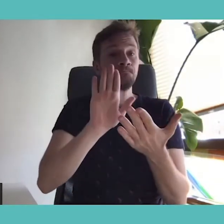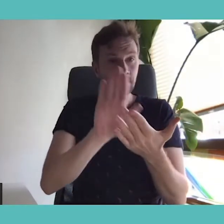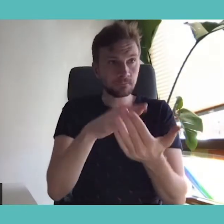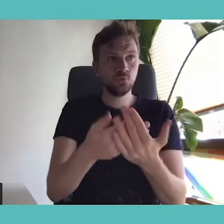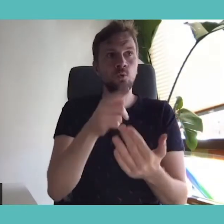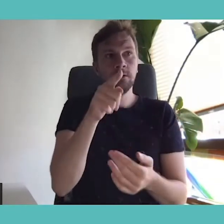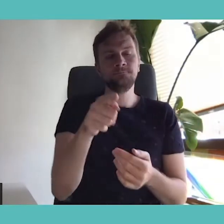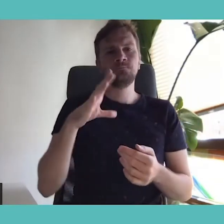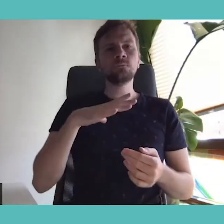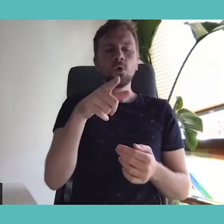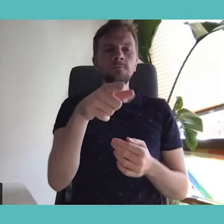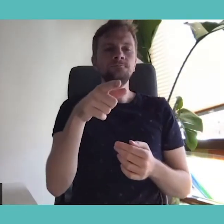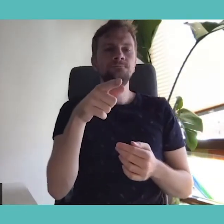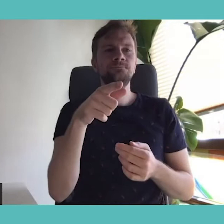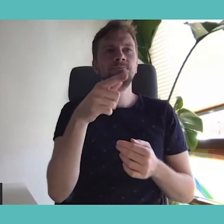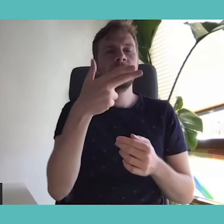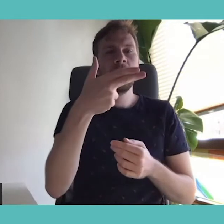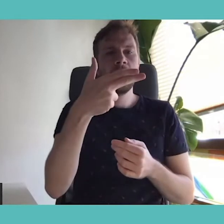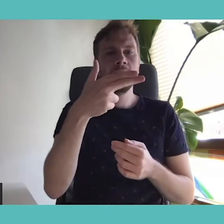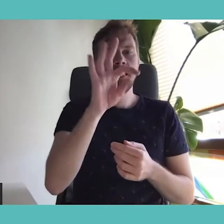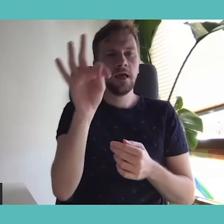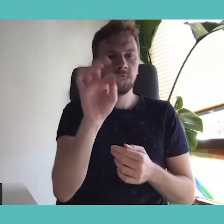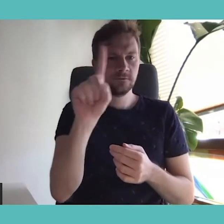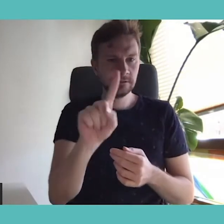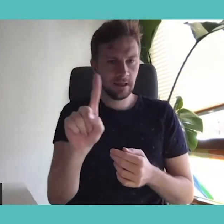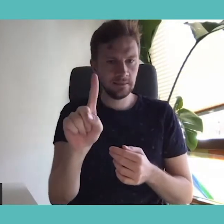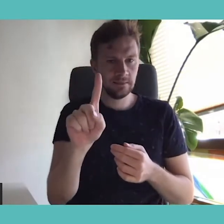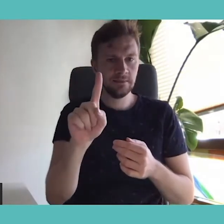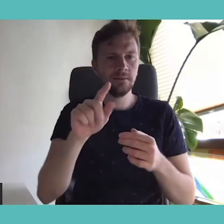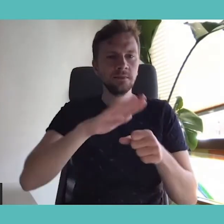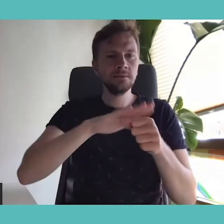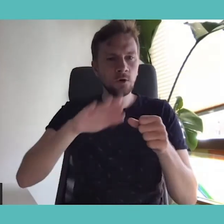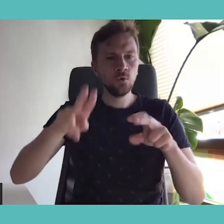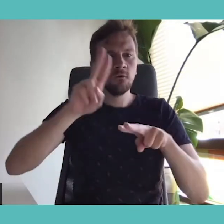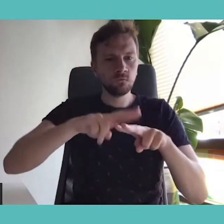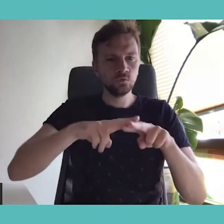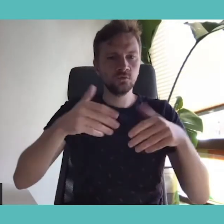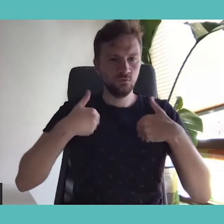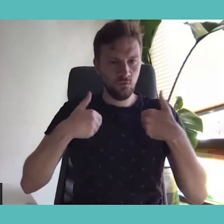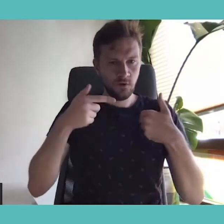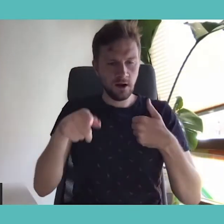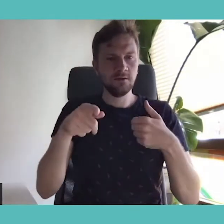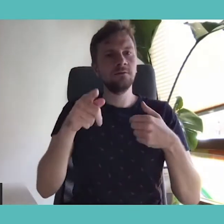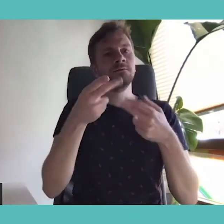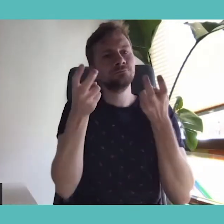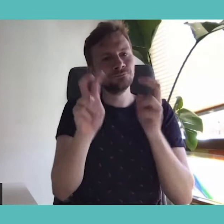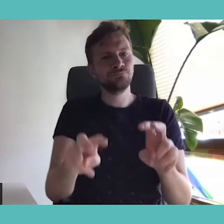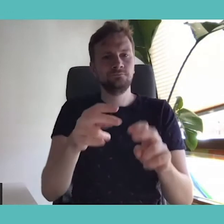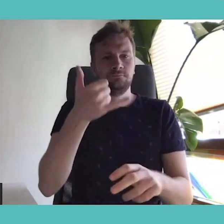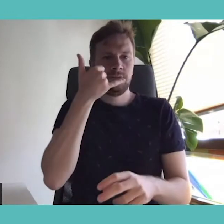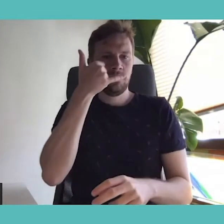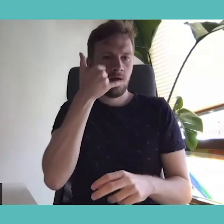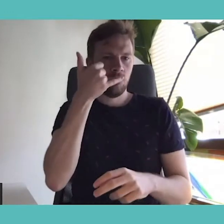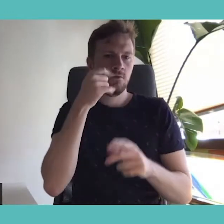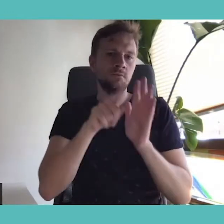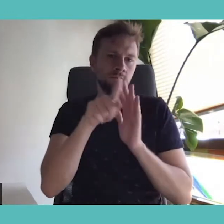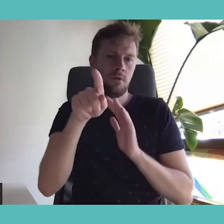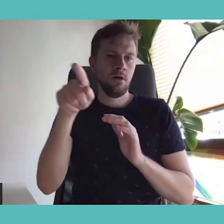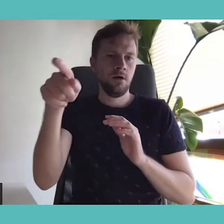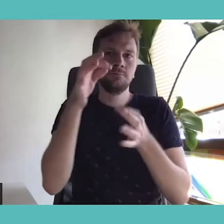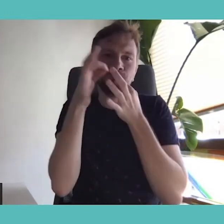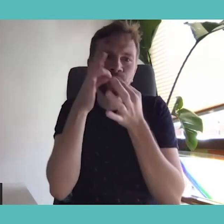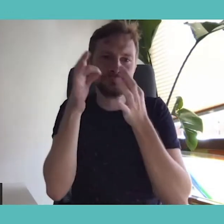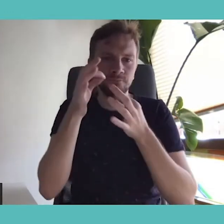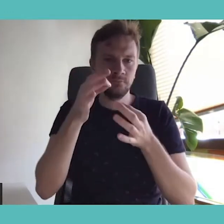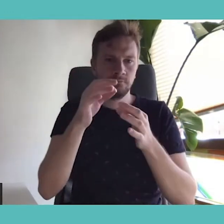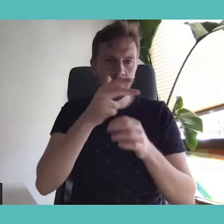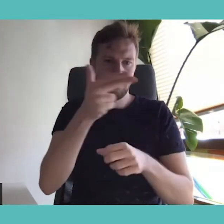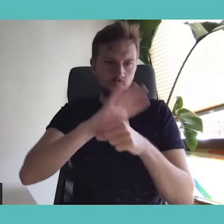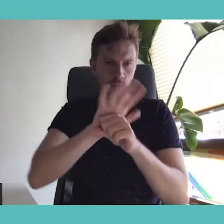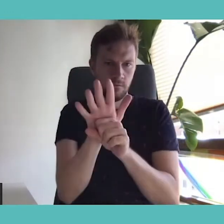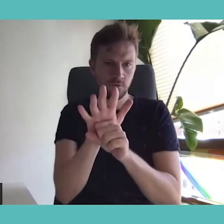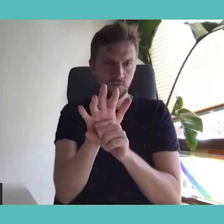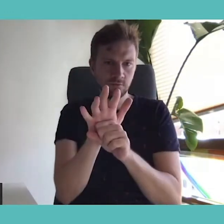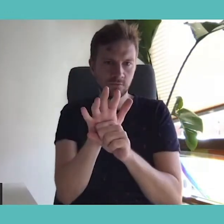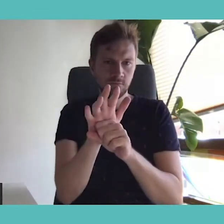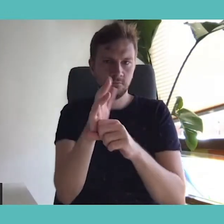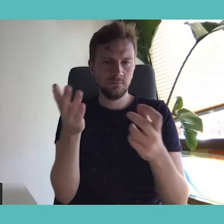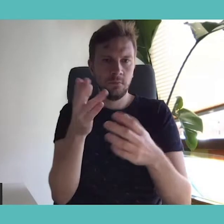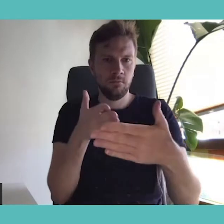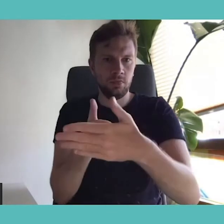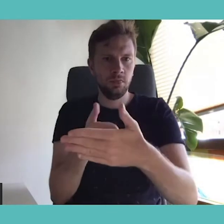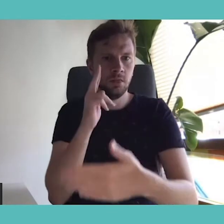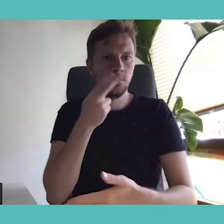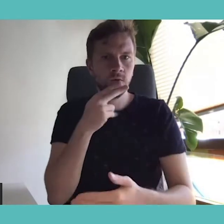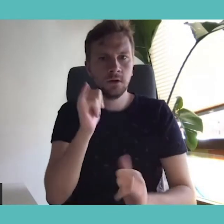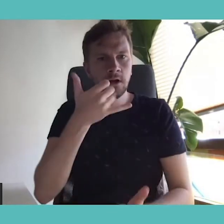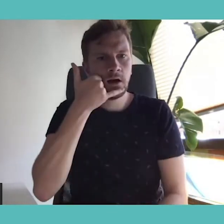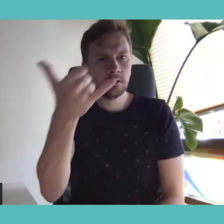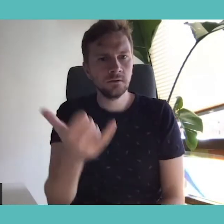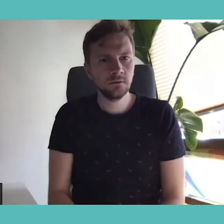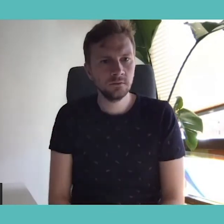Trzecia kwestia... Np. Narodowy Fundusz Zdrowia (NFZ) rozpoczął teleporady związane z koronawirusem. Jak Głusi mają zadzwonić?